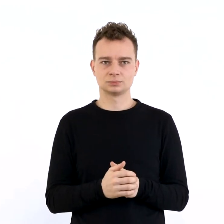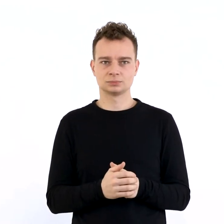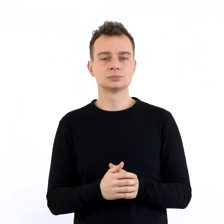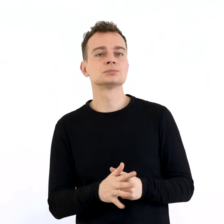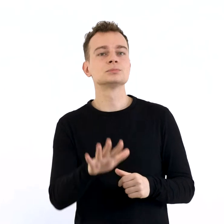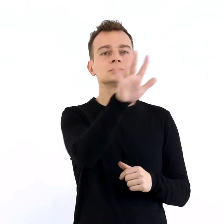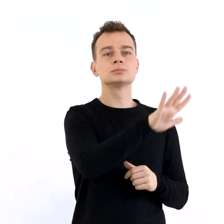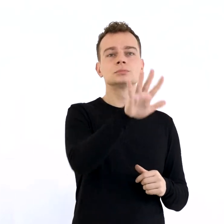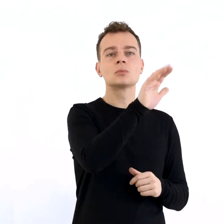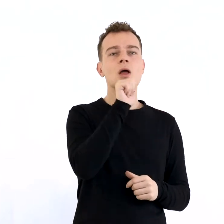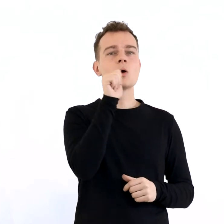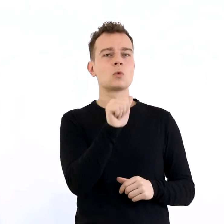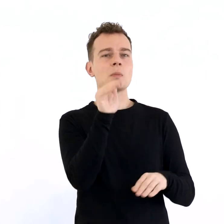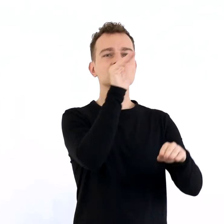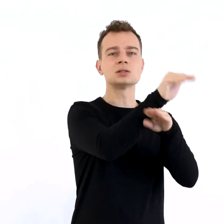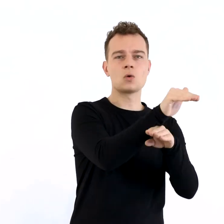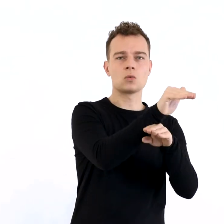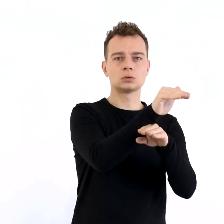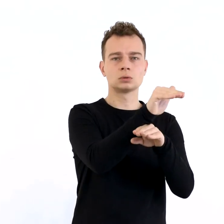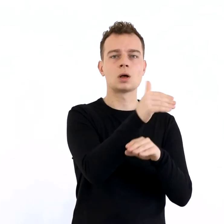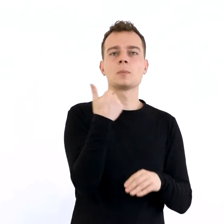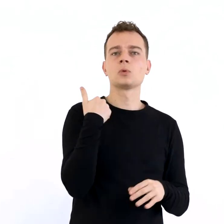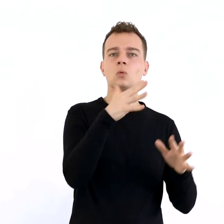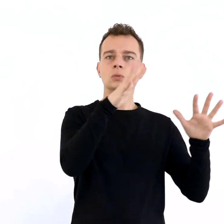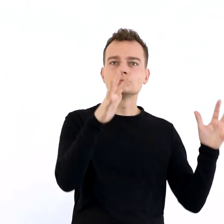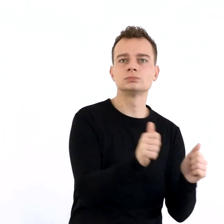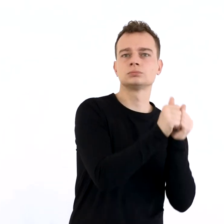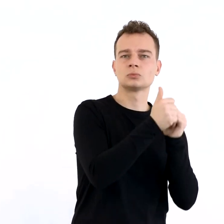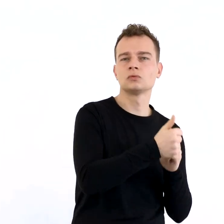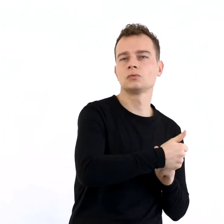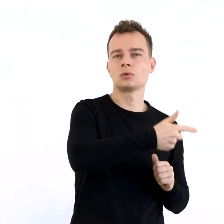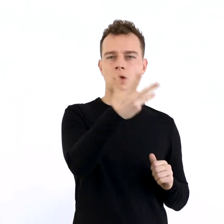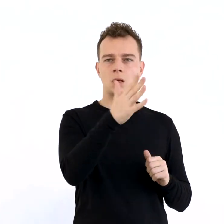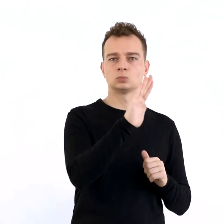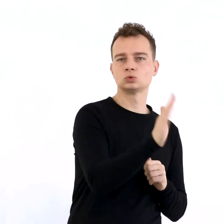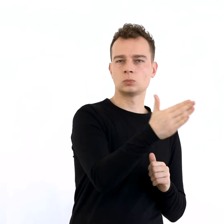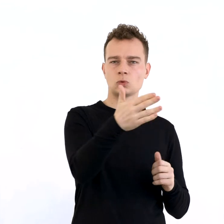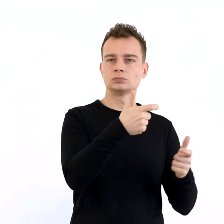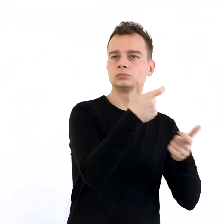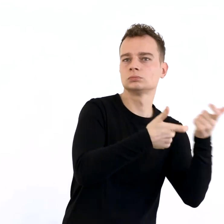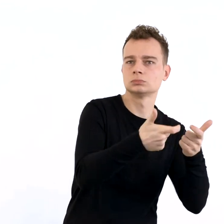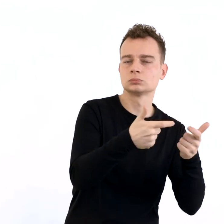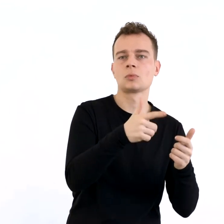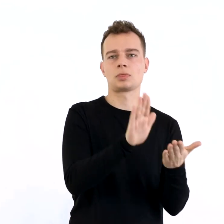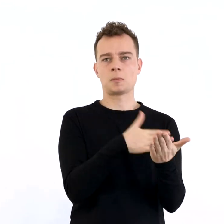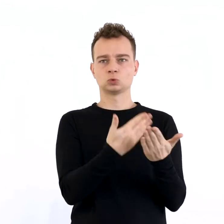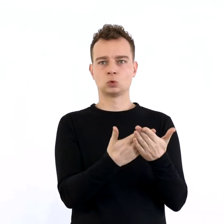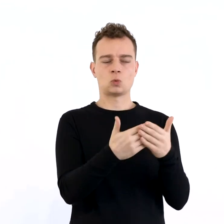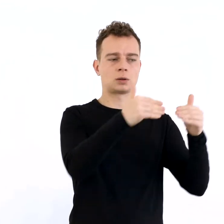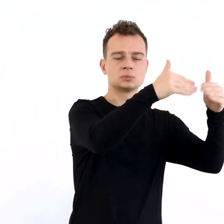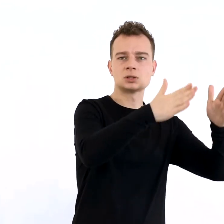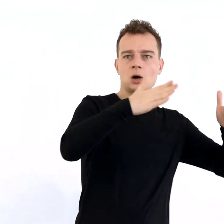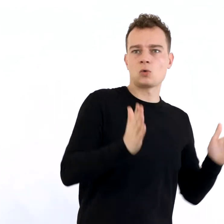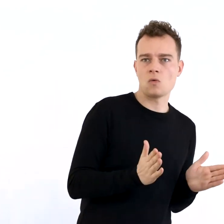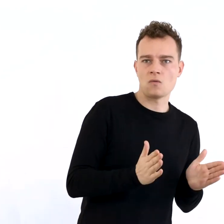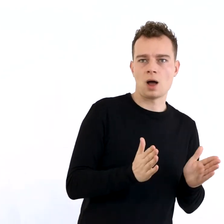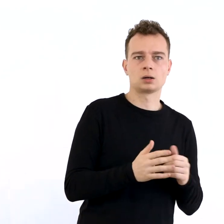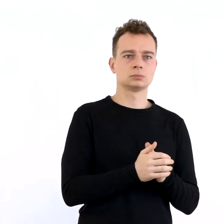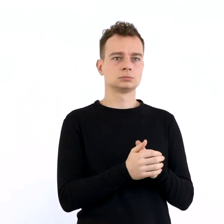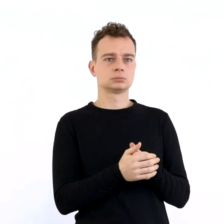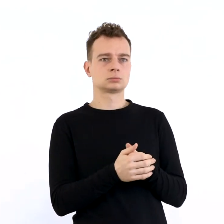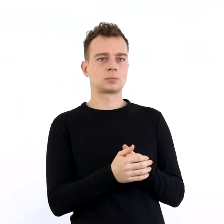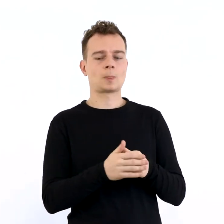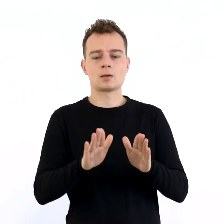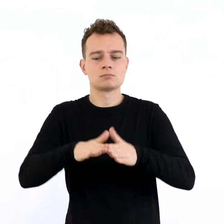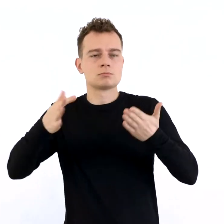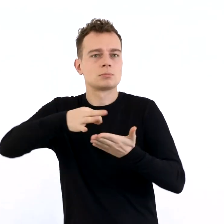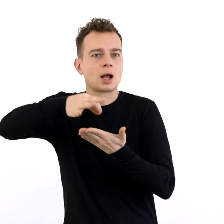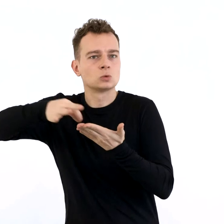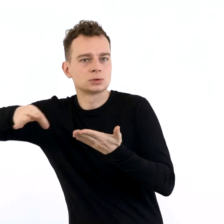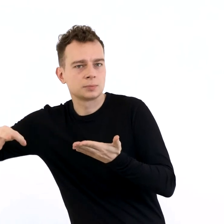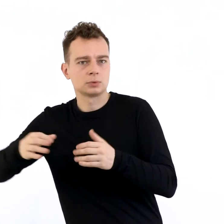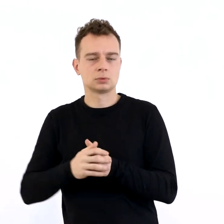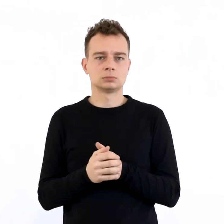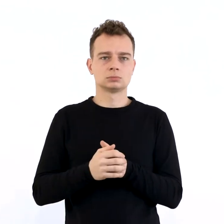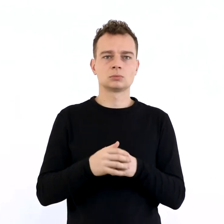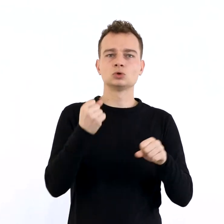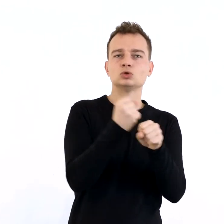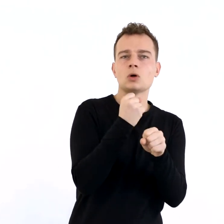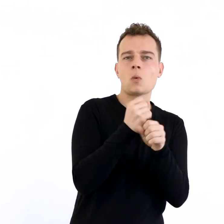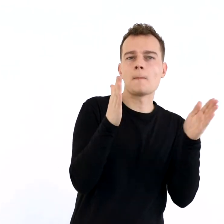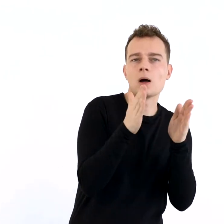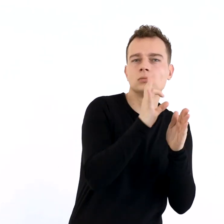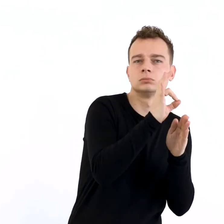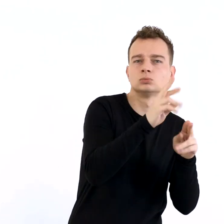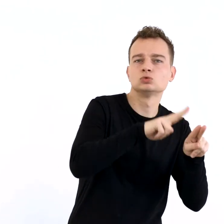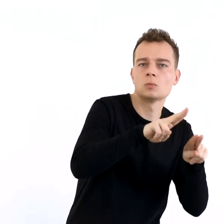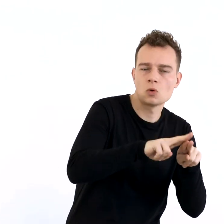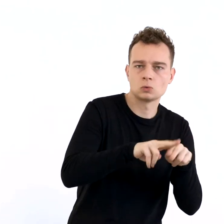Wiele wyrobów (sarkofagów, manuskryptów i drobniejszych dzieł rzemieślniczych) zostało odnalezionych na terenie Zachodniej Europy